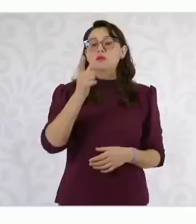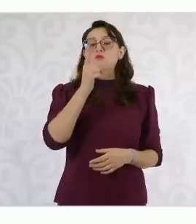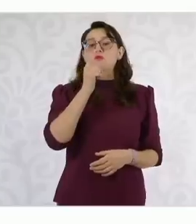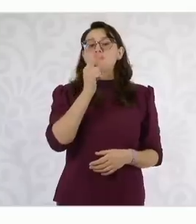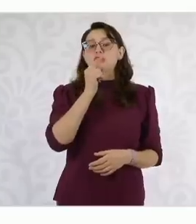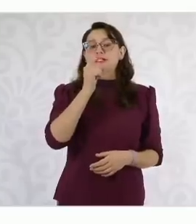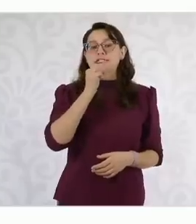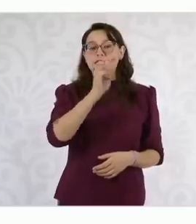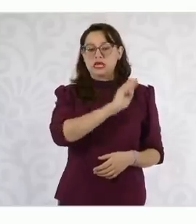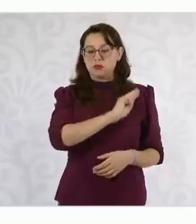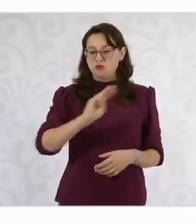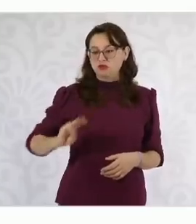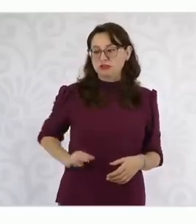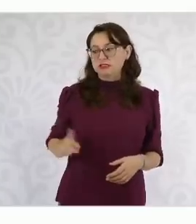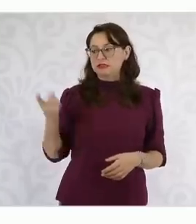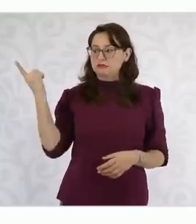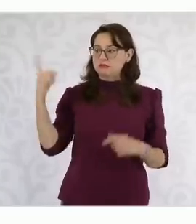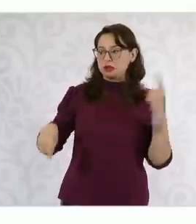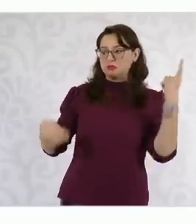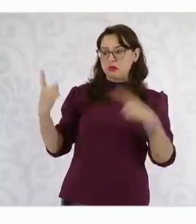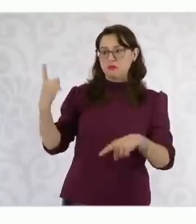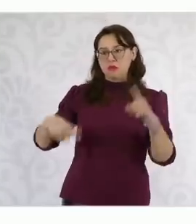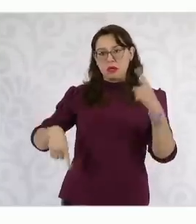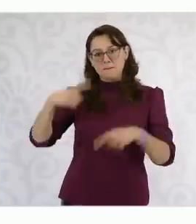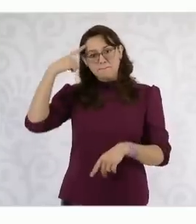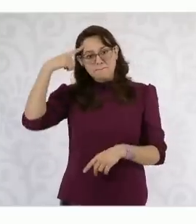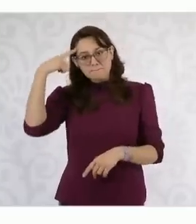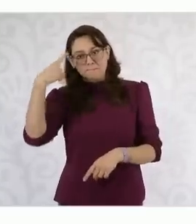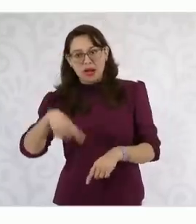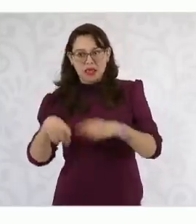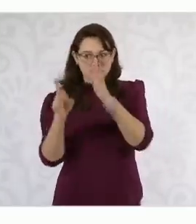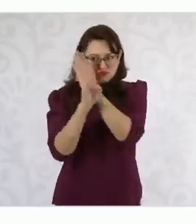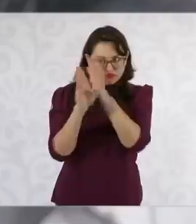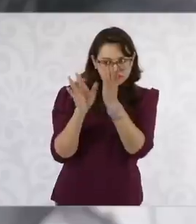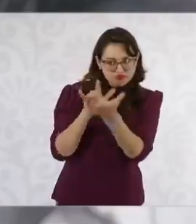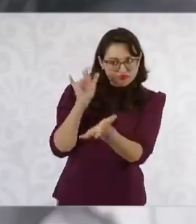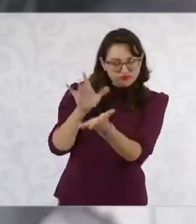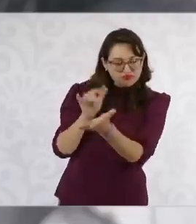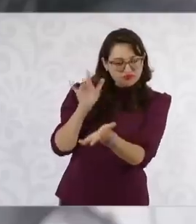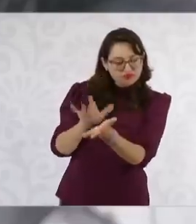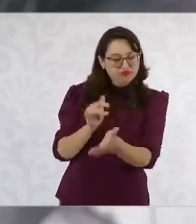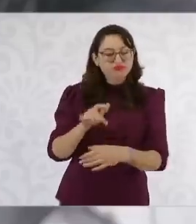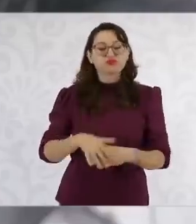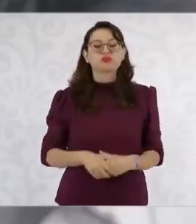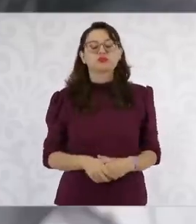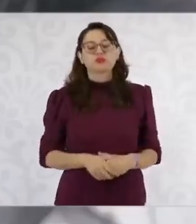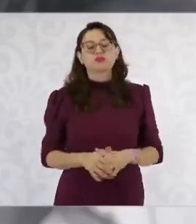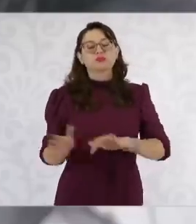como informantes de las operaciones de fuerzas federales y estatales en el estado de Guanajuato